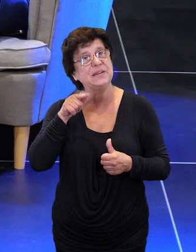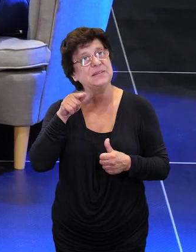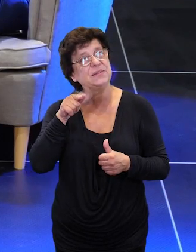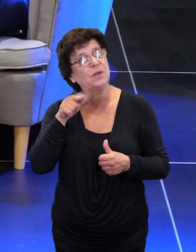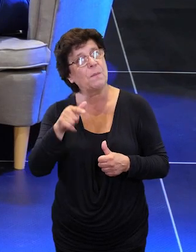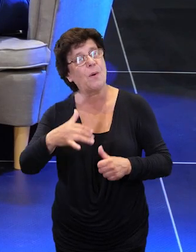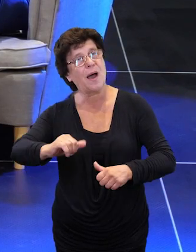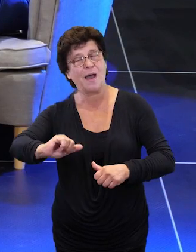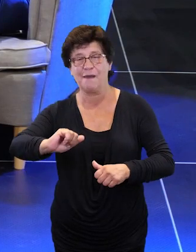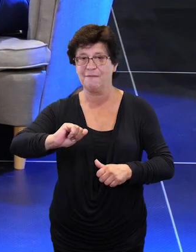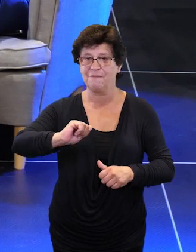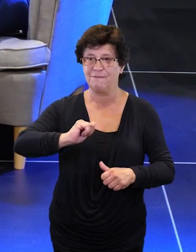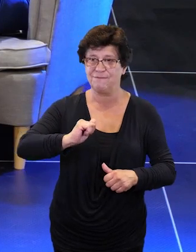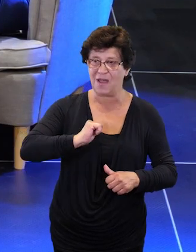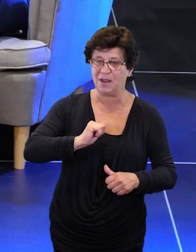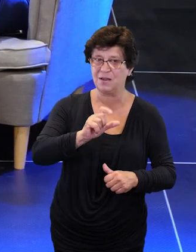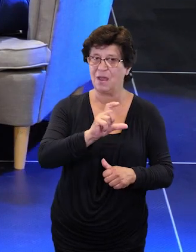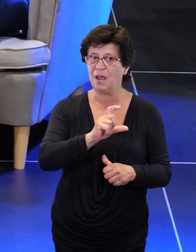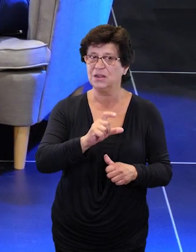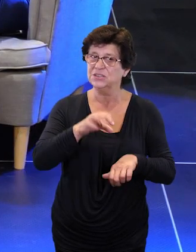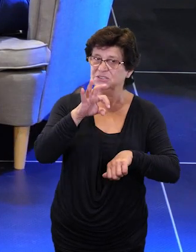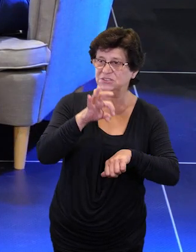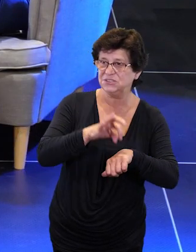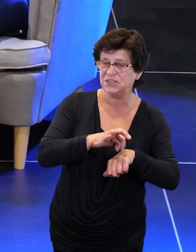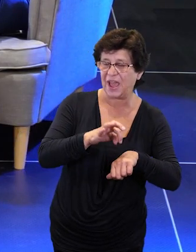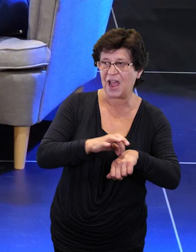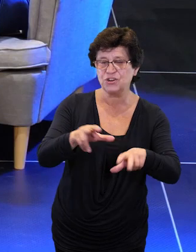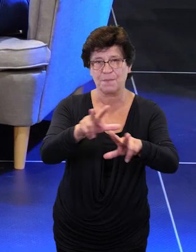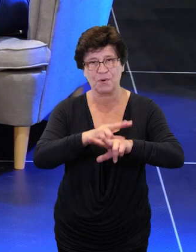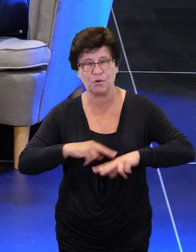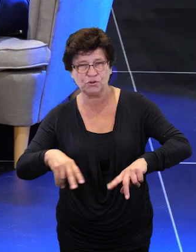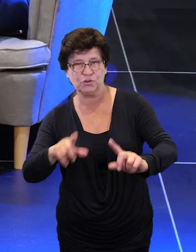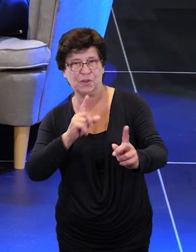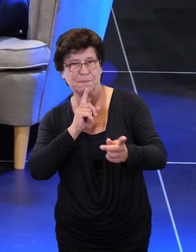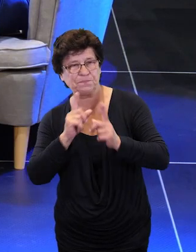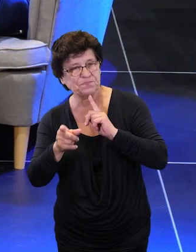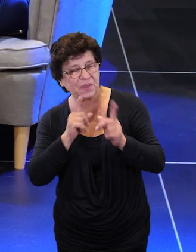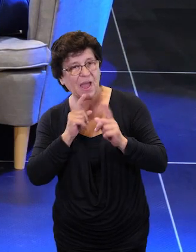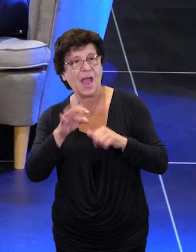mieściła się w czasie, a jednocześnie pacjent był zdiagnozowany,